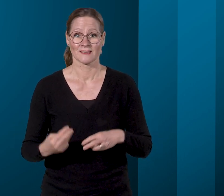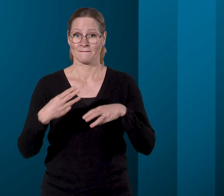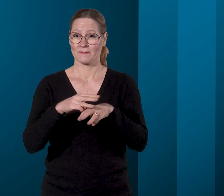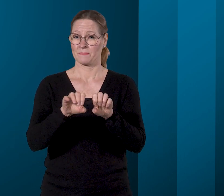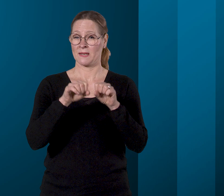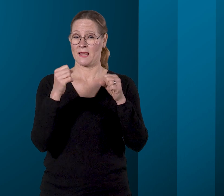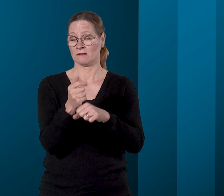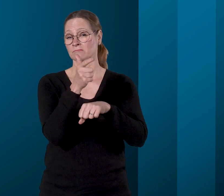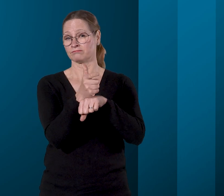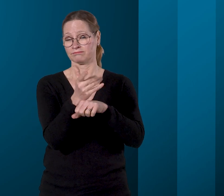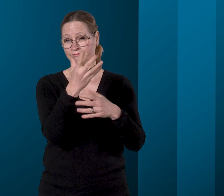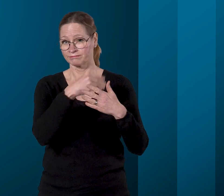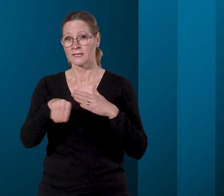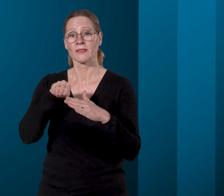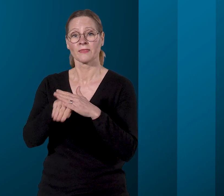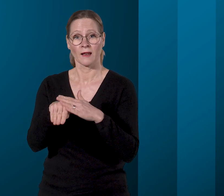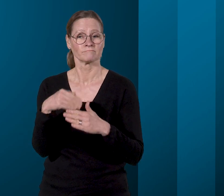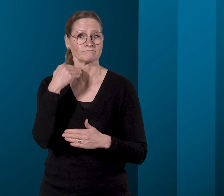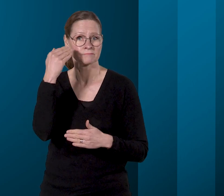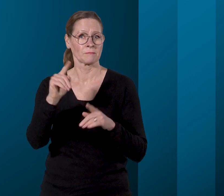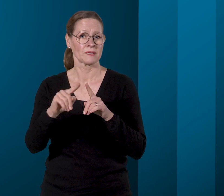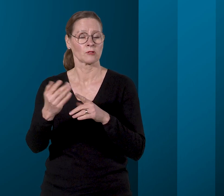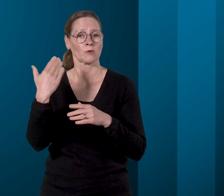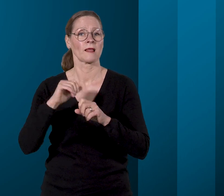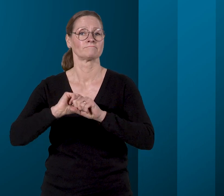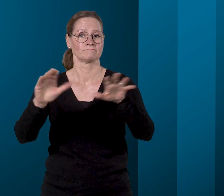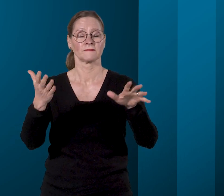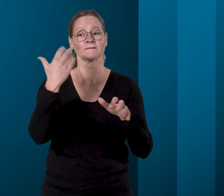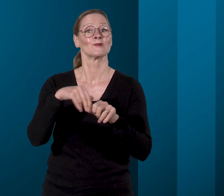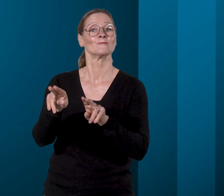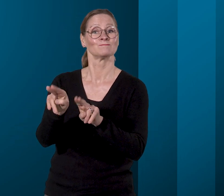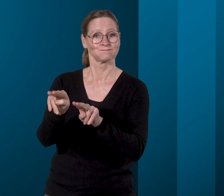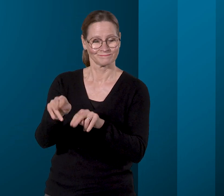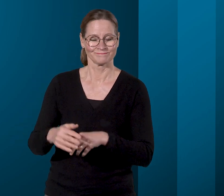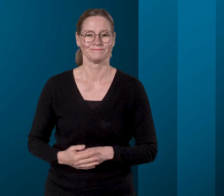Webinaarin tallenne on tulossa nähtäville piakkoin.